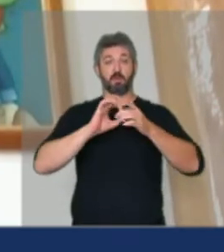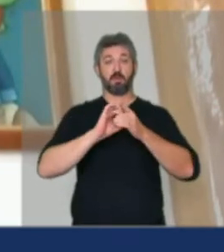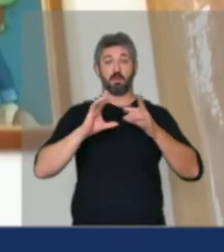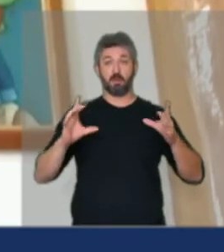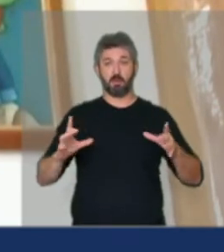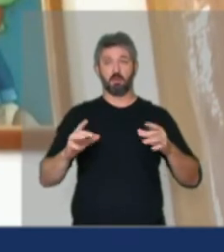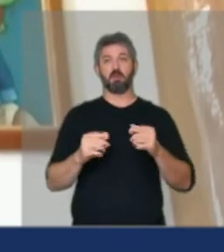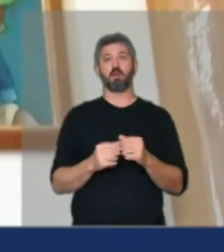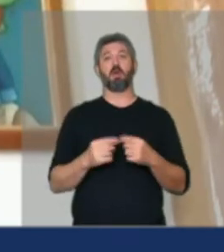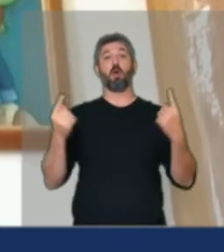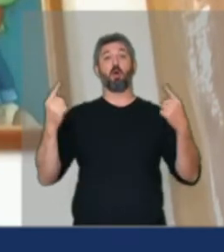A... DA DEMOCRACIA E DA... UNIDADE INSTITUCIONAL DO NOSSO